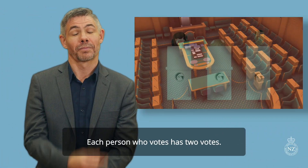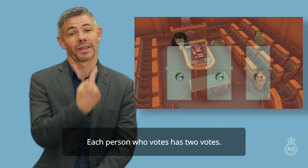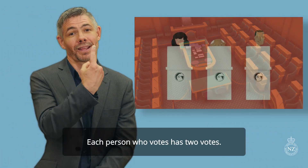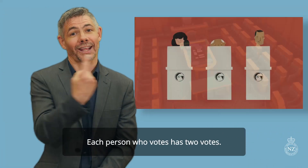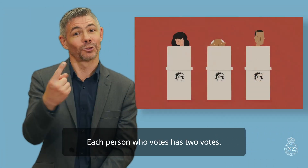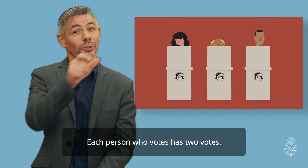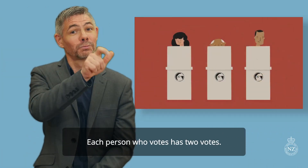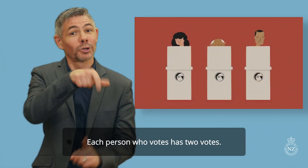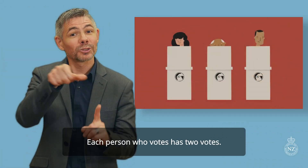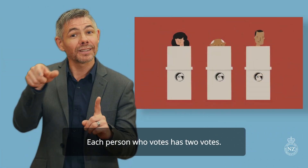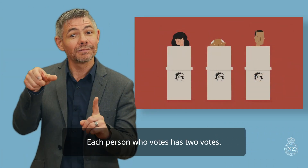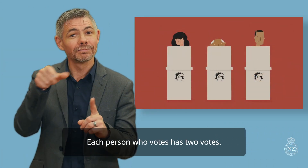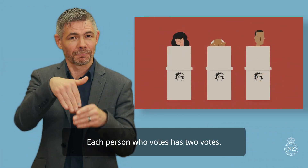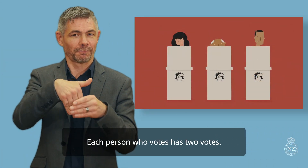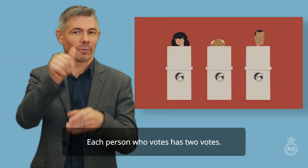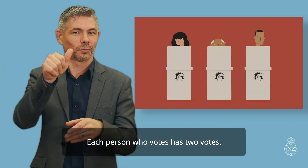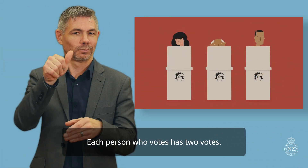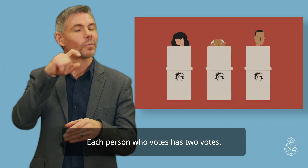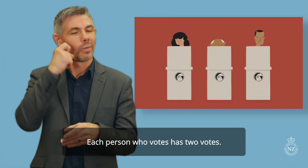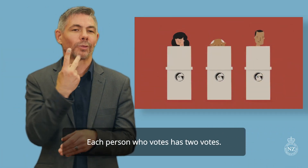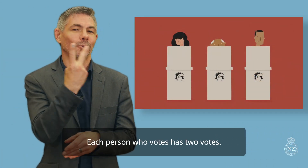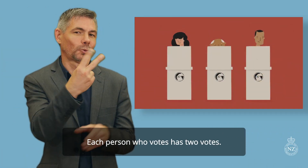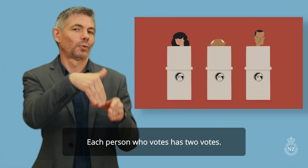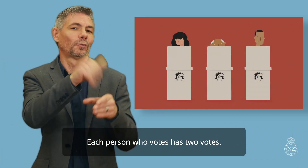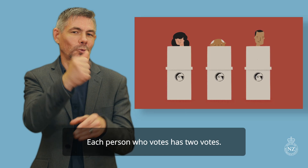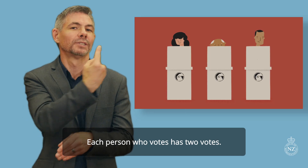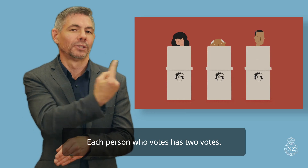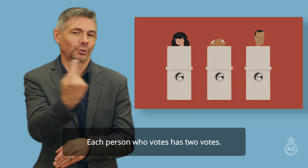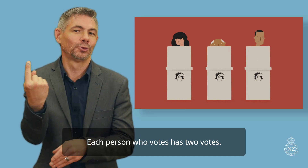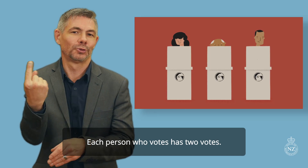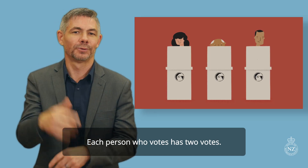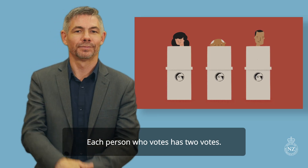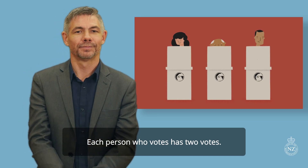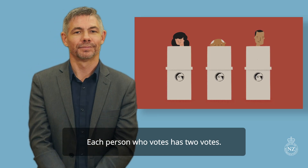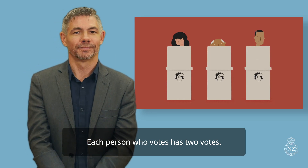E rua ngā pōti mā ia kaipōti.